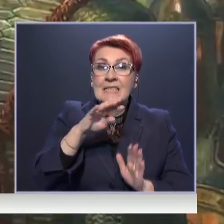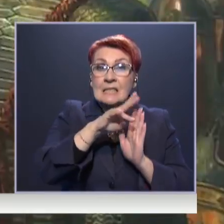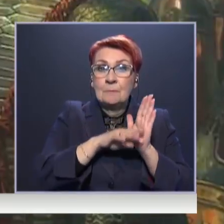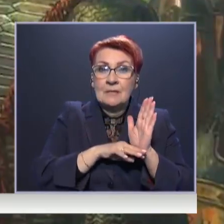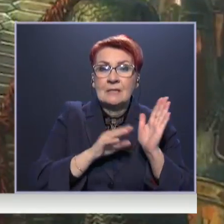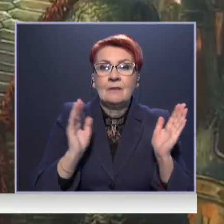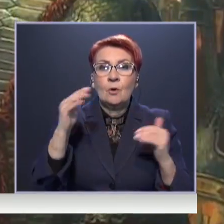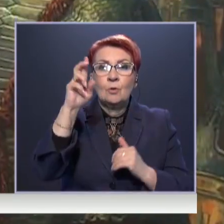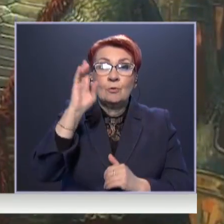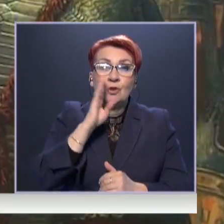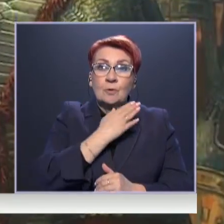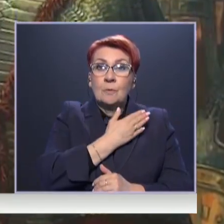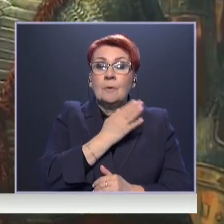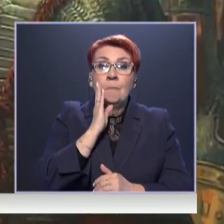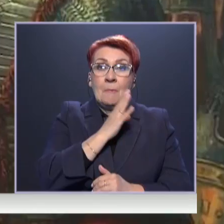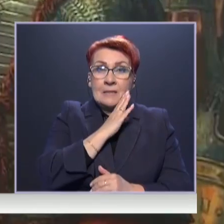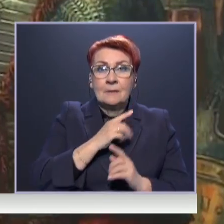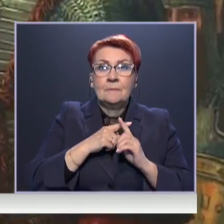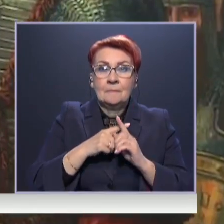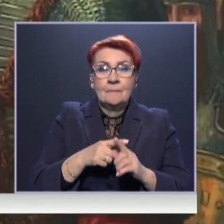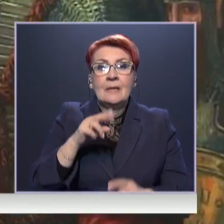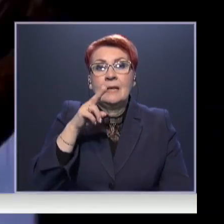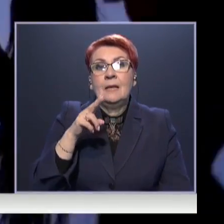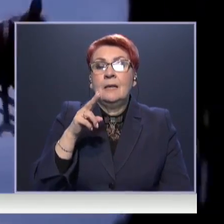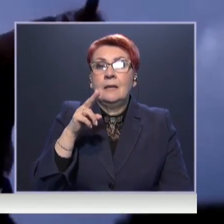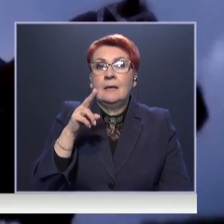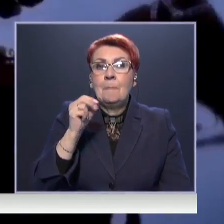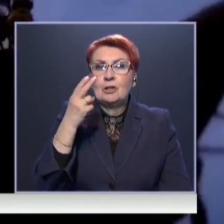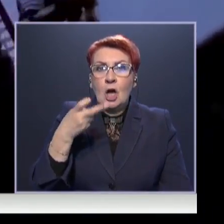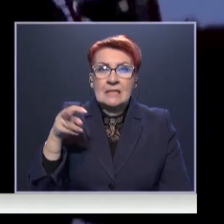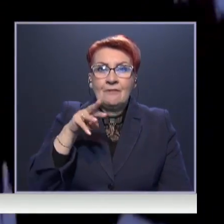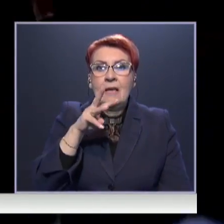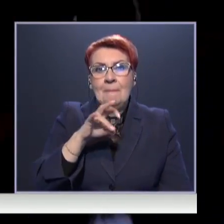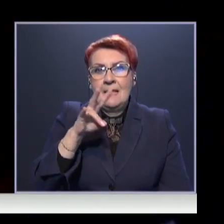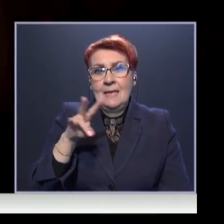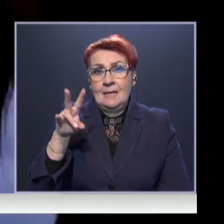Матери сопровождал ополчение Кузьмы Минина и Дмитрия Пожарского считается что заступничество Богородицы